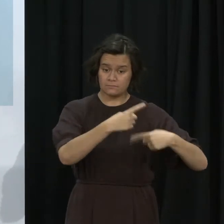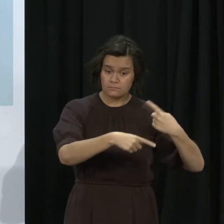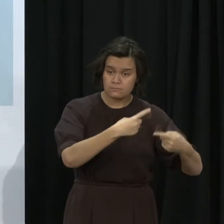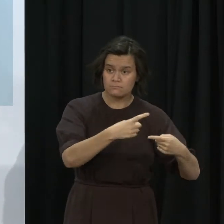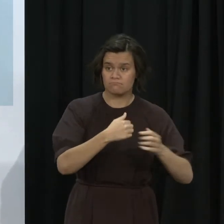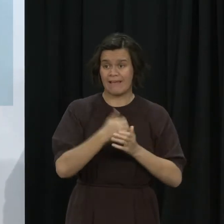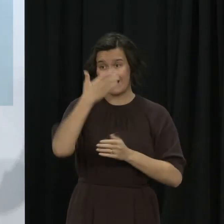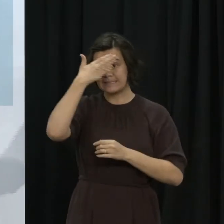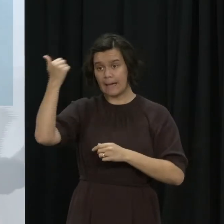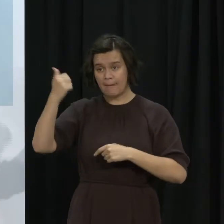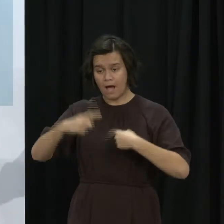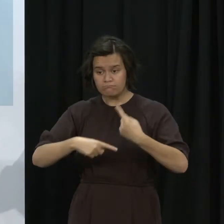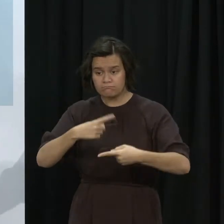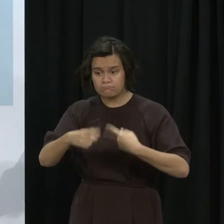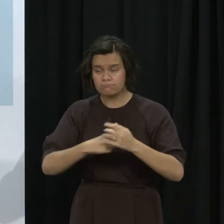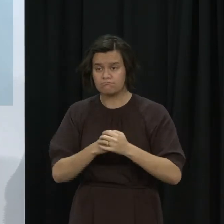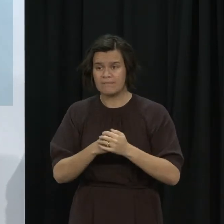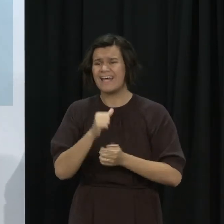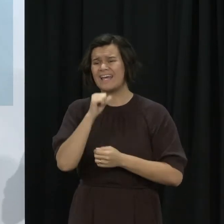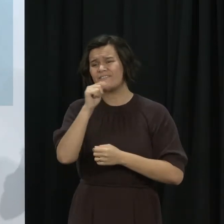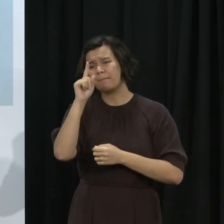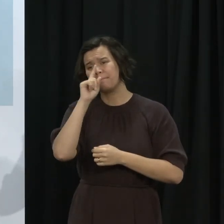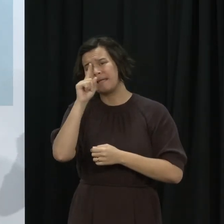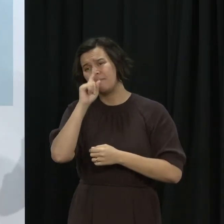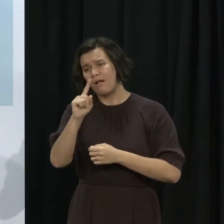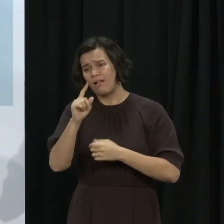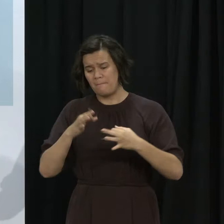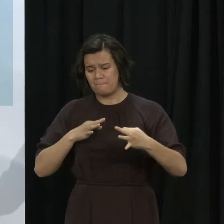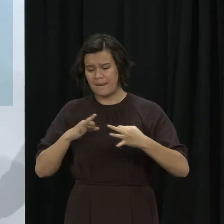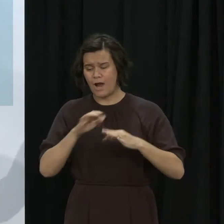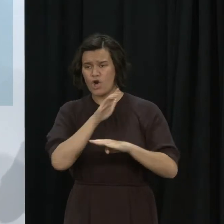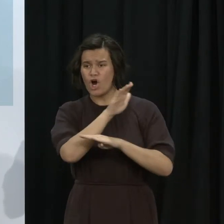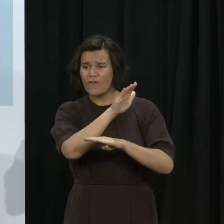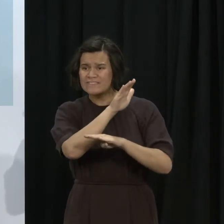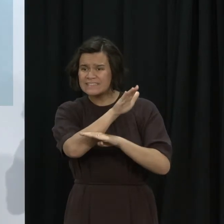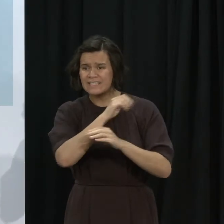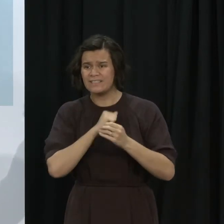pupuri i a Omicron mo nga wa katoa ka taea, ka piki ake te tponotanga ka noho tuwhera